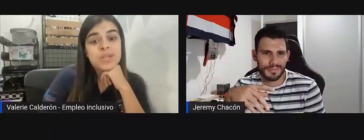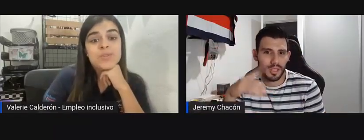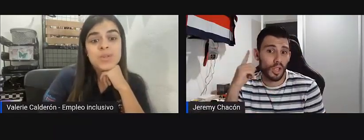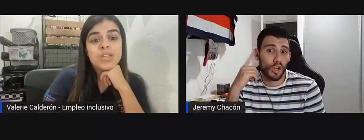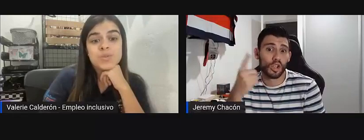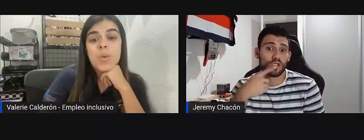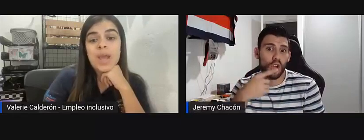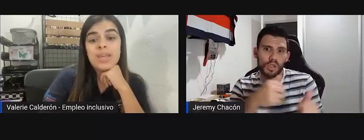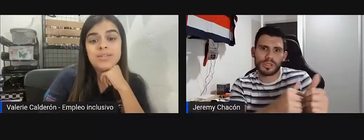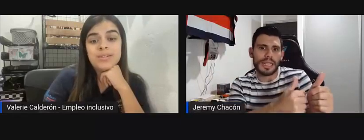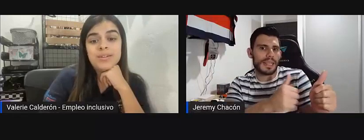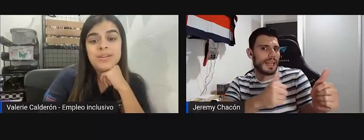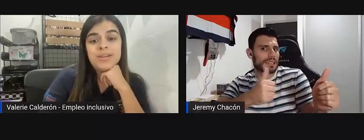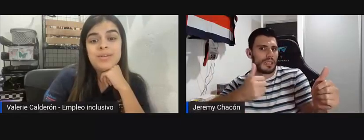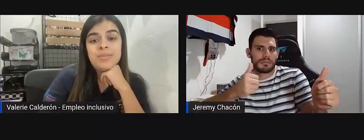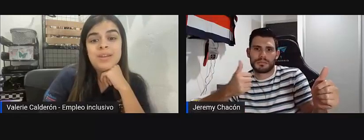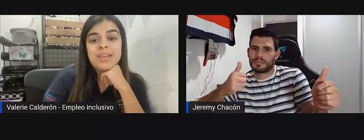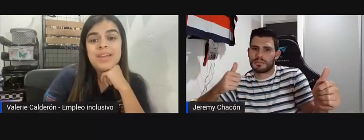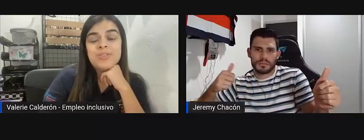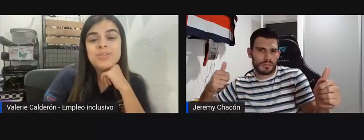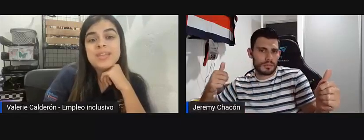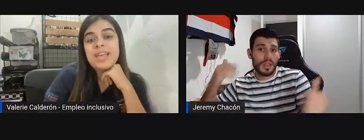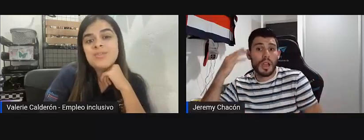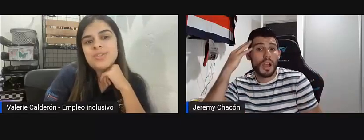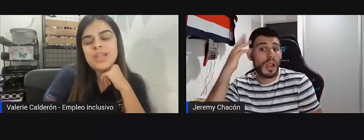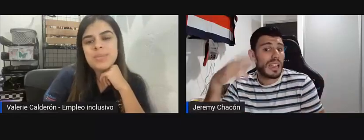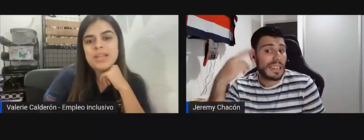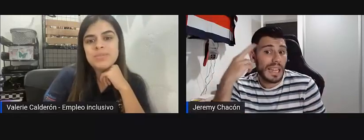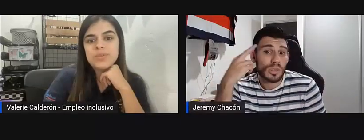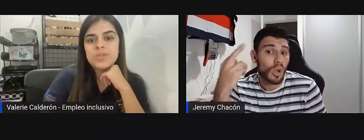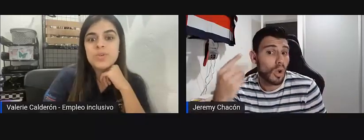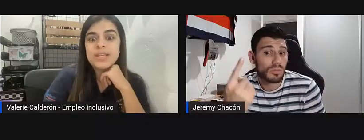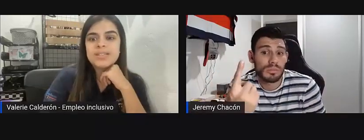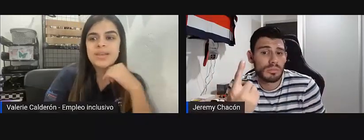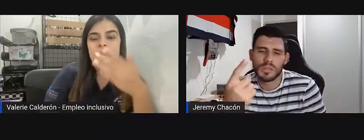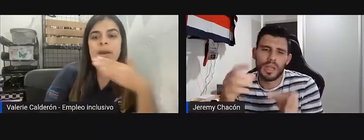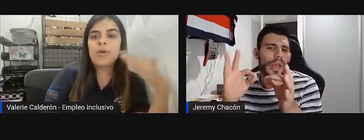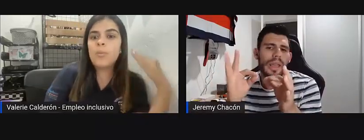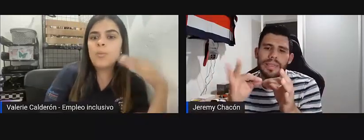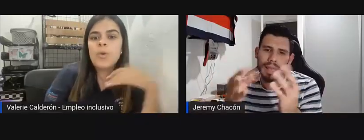personas sordas no hay verdad Entonces ahí es donde tal vez las personas sordas van como un